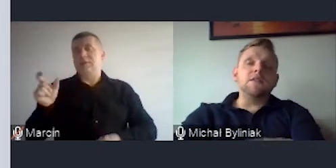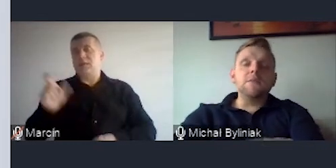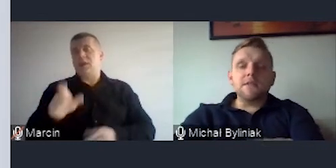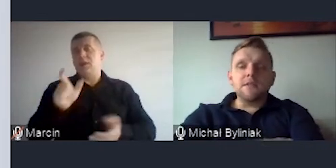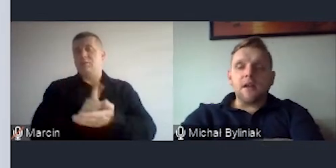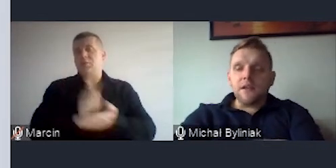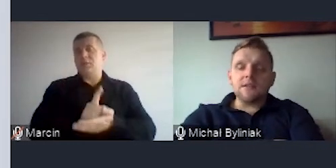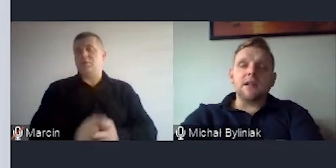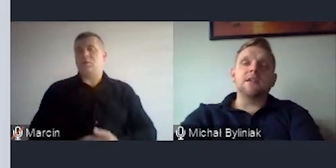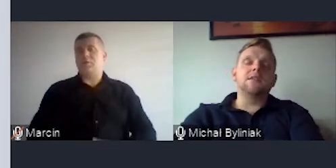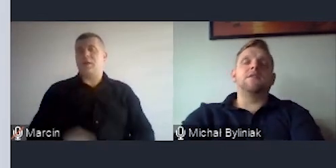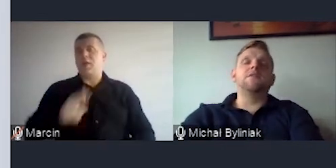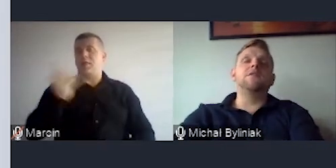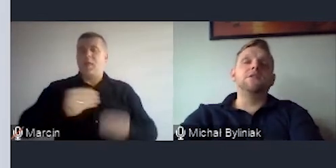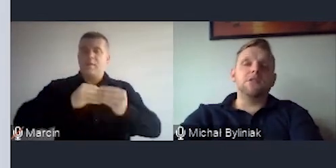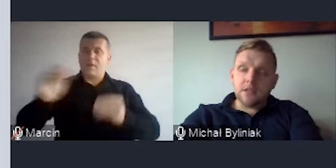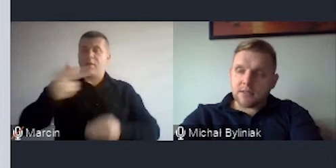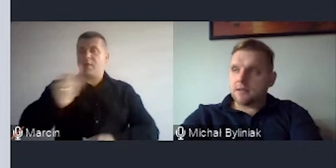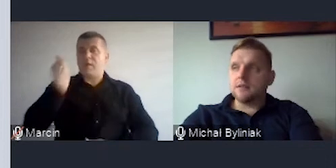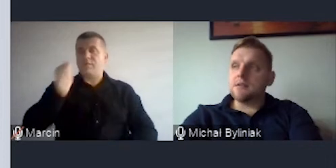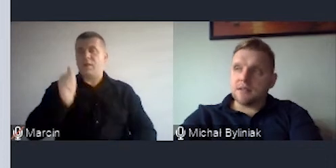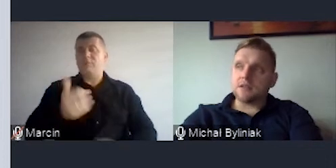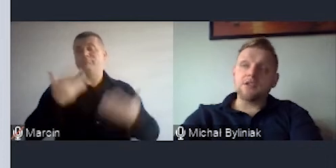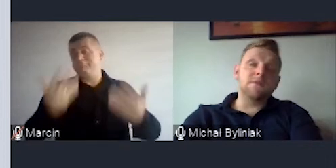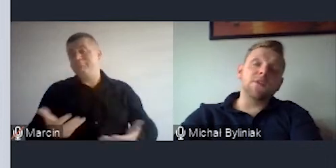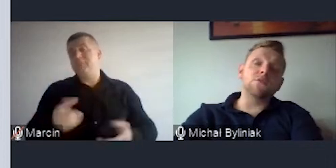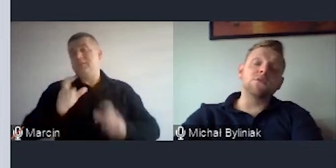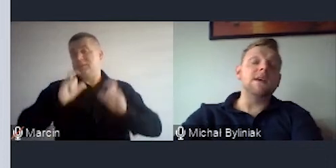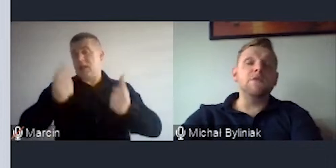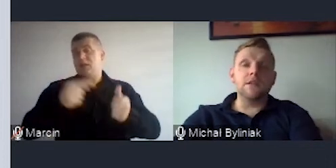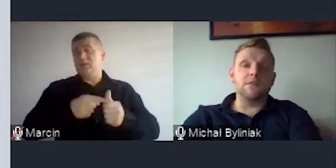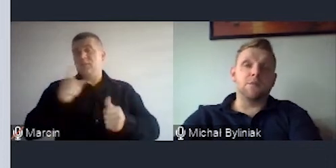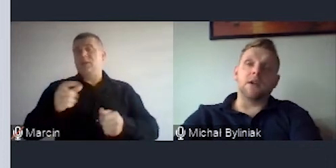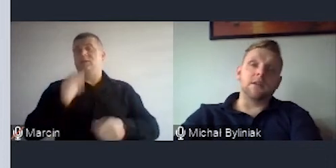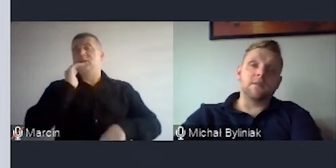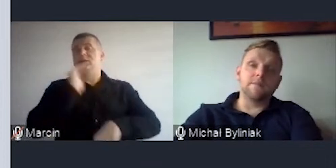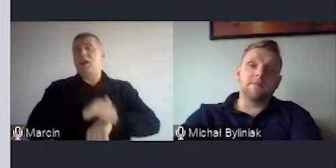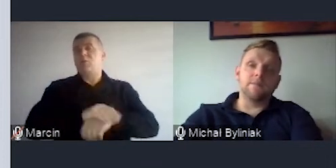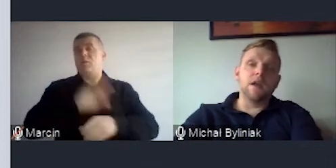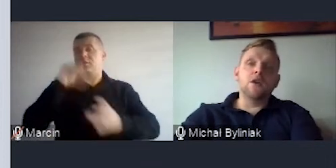natomiast najwięcej takich nie kwalifikowalności niestety zdarza się w związku z zamówieniami w projektach.